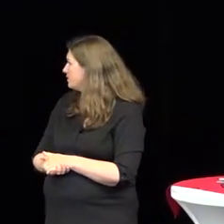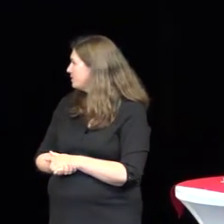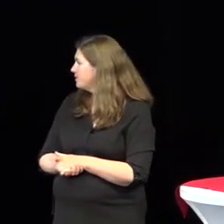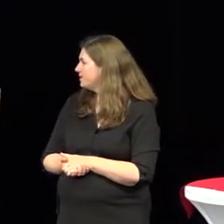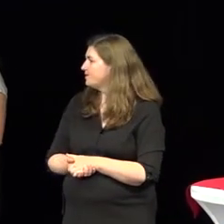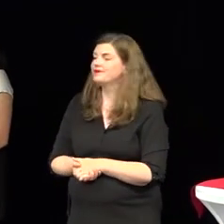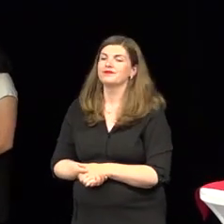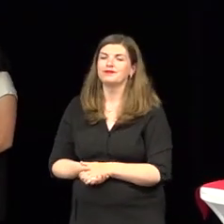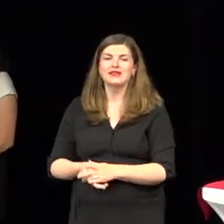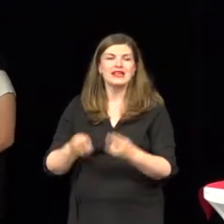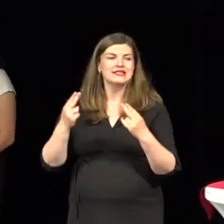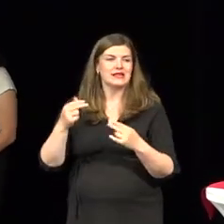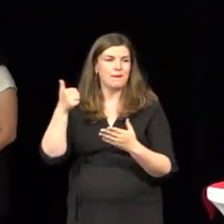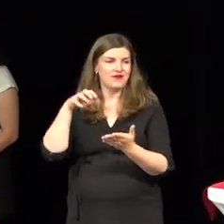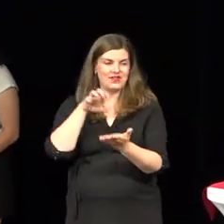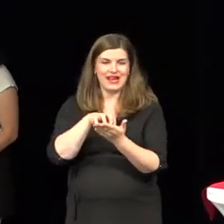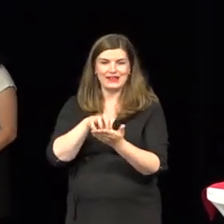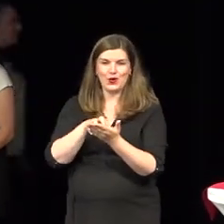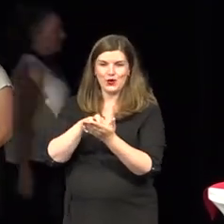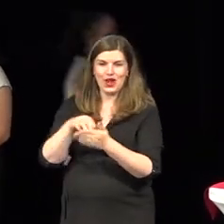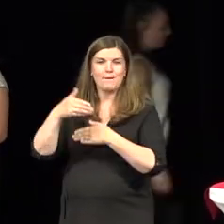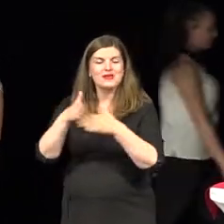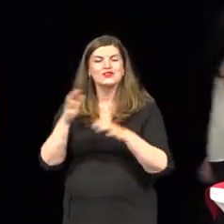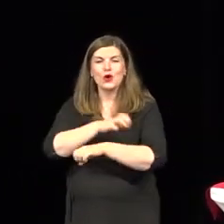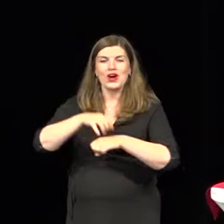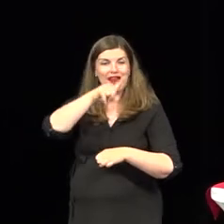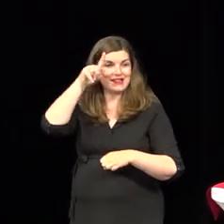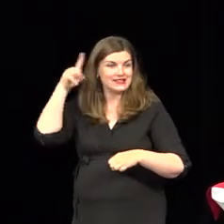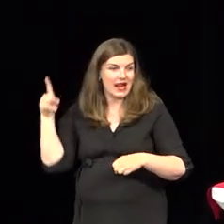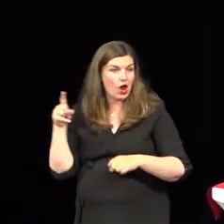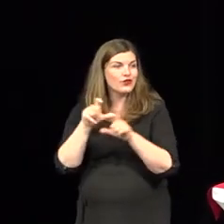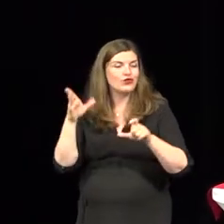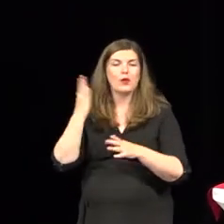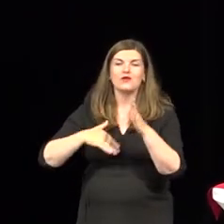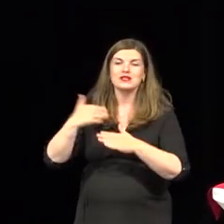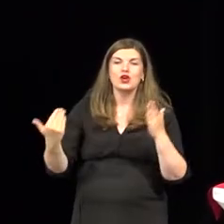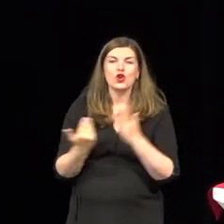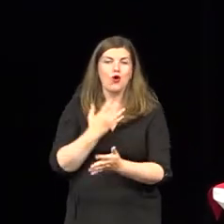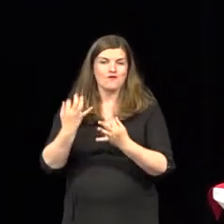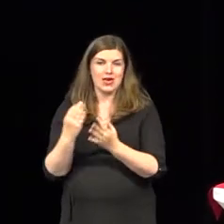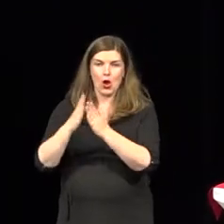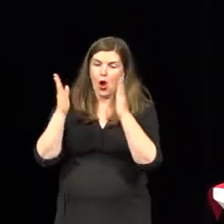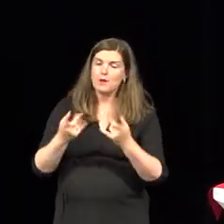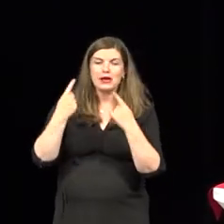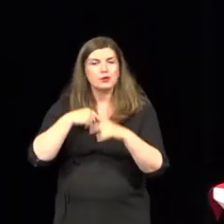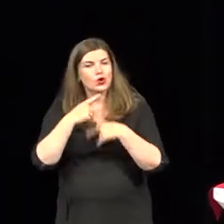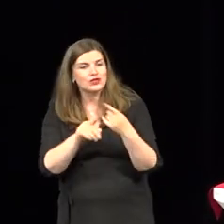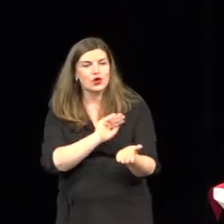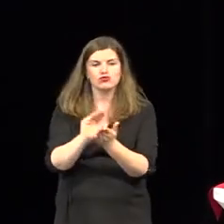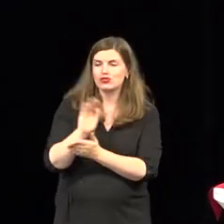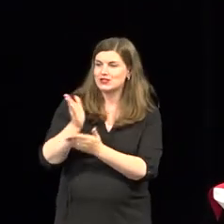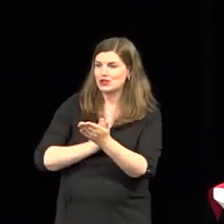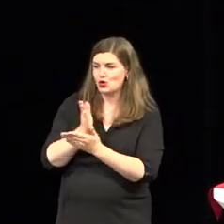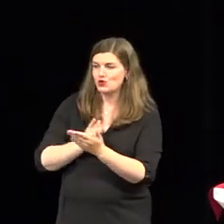Cena první, Statutární město Hradec Králové za výstavbu nového objektu pro rozvoj odlehčovacích služeb a za založení zapsaného ústavu.